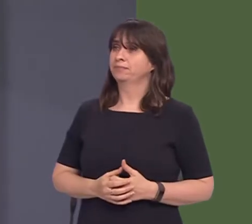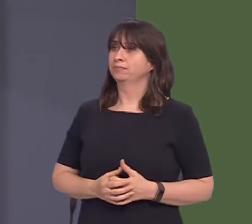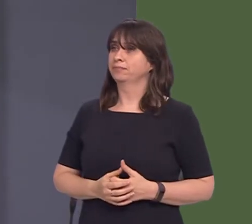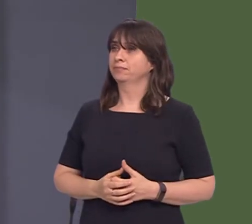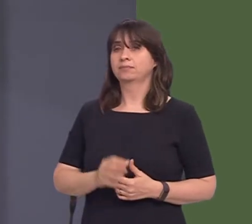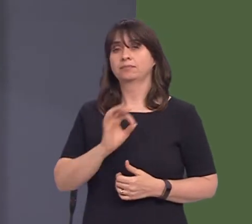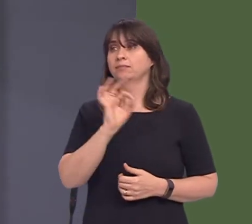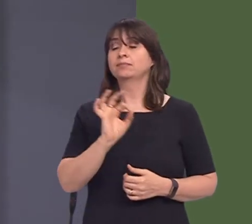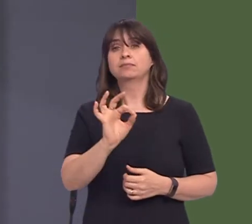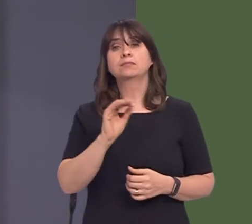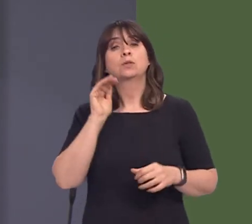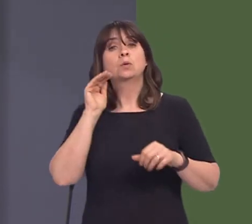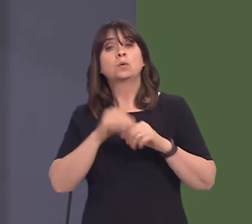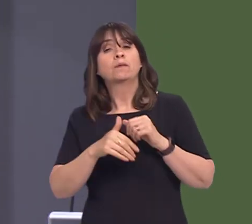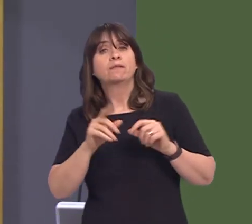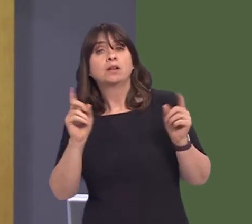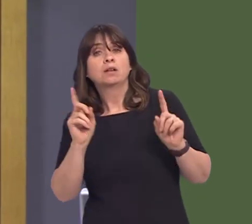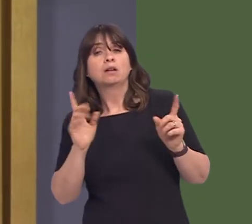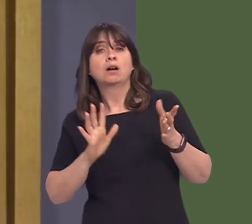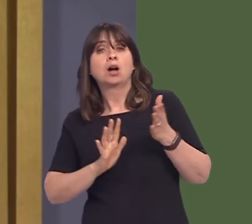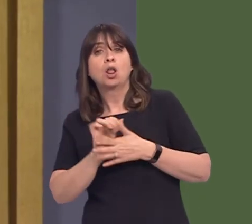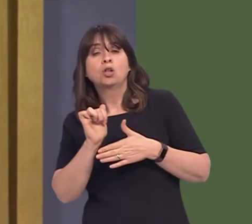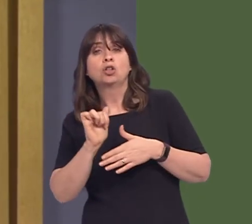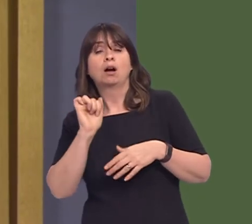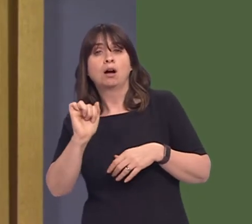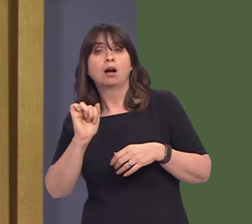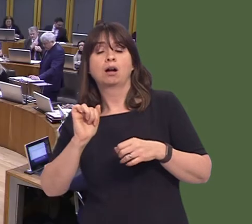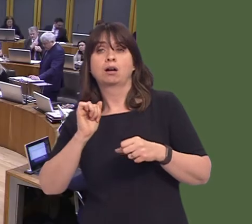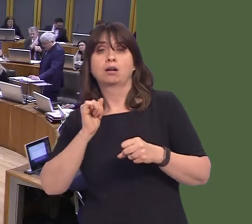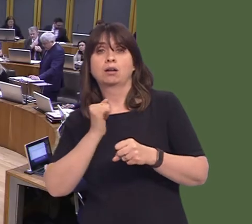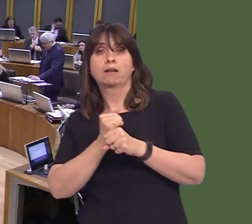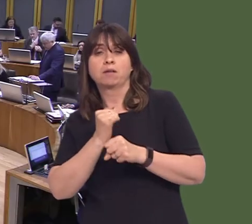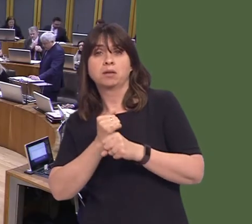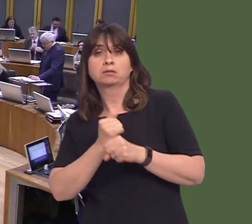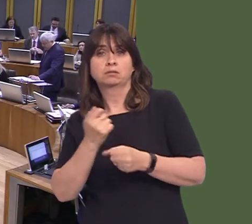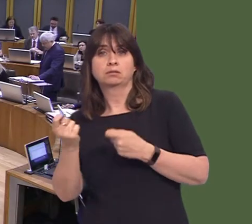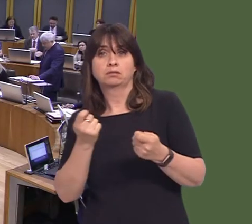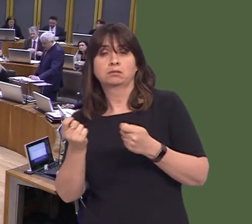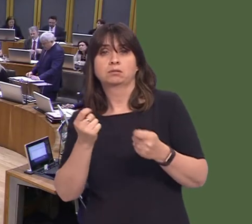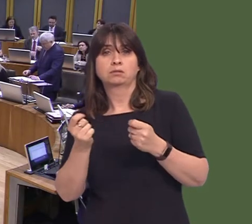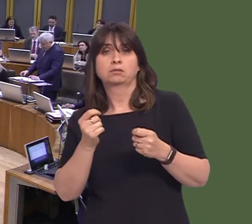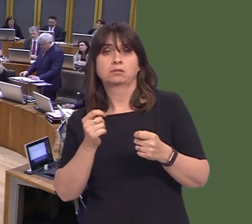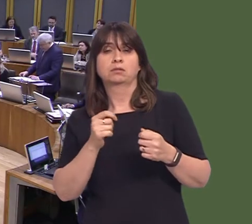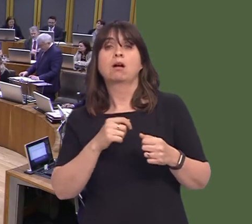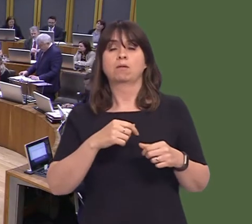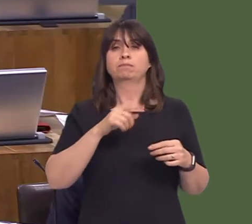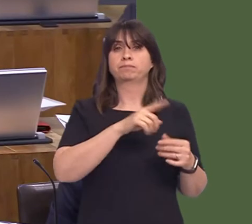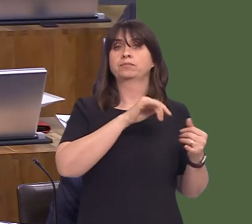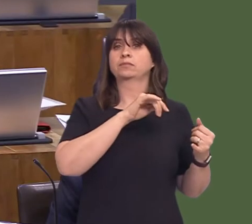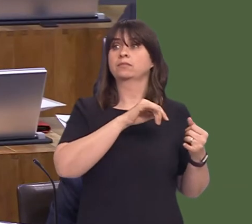Carwyn Jones AM: Yes. The Permanent Secretary is responsible for the leadership and management of the Welsh Government civil service. I support her in leading a culture that is confident,